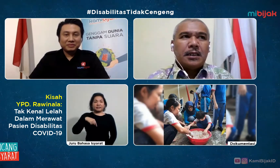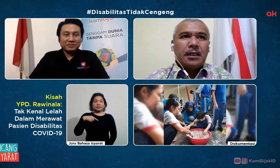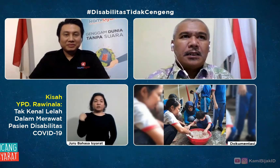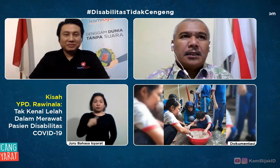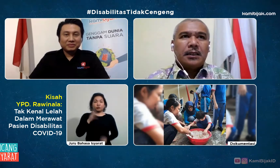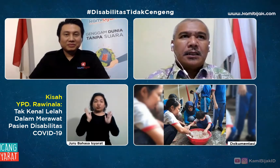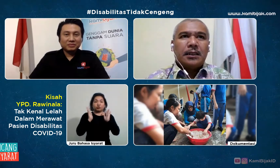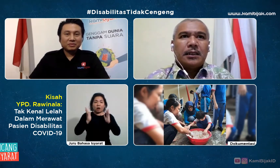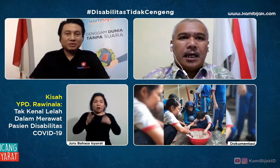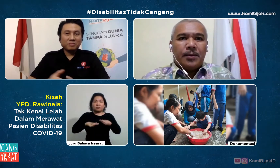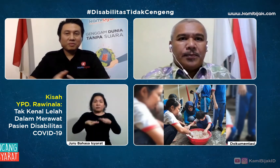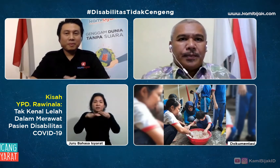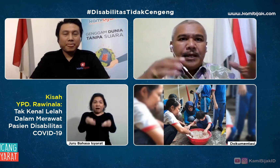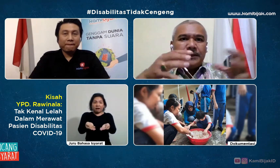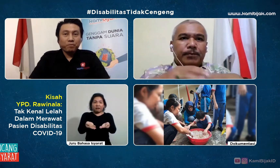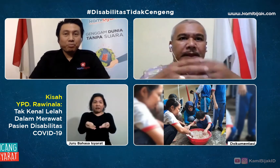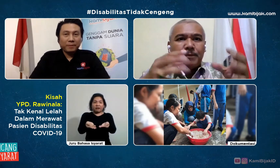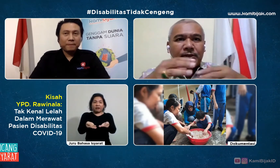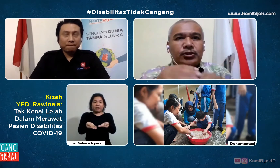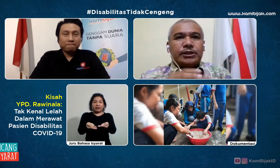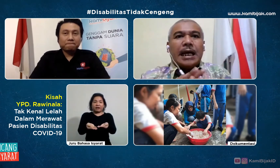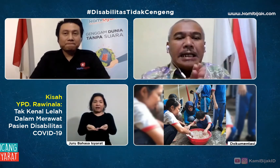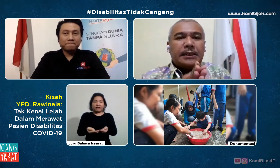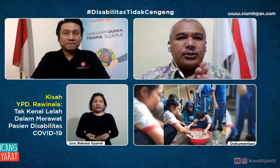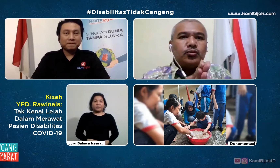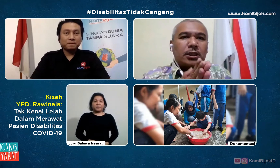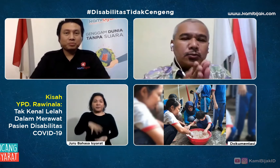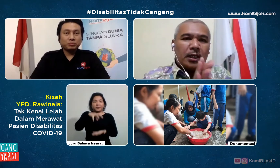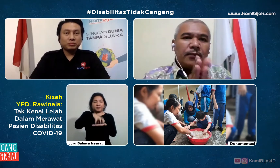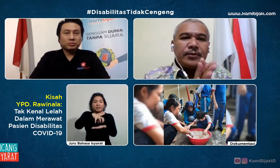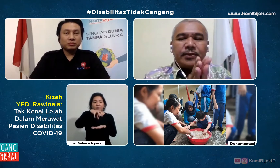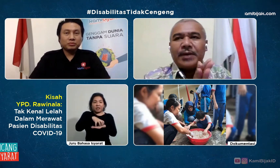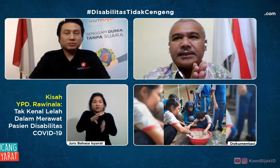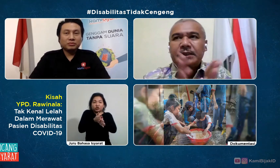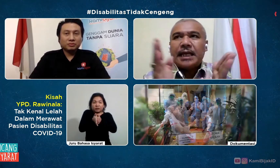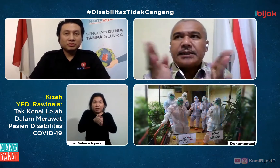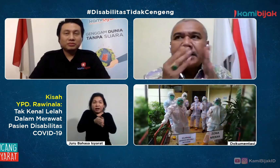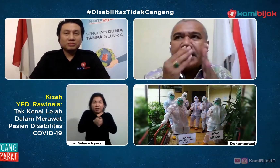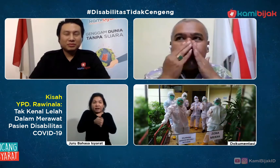dengan apa tempat tempat cuci tangan ini sudah semua kamu itu